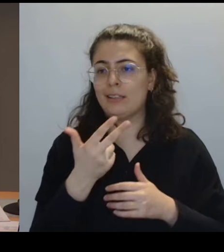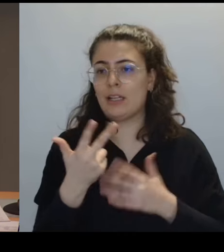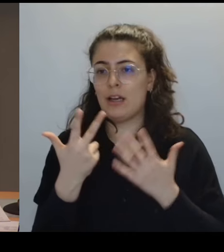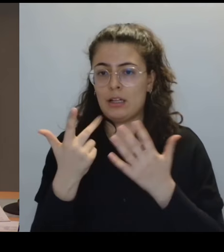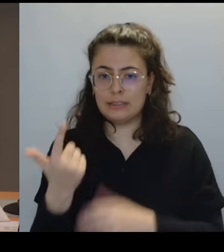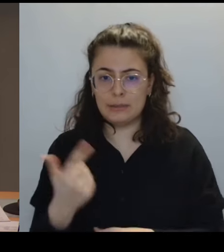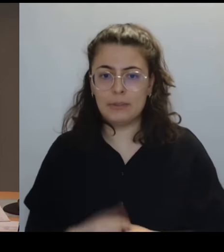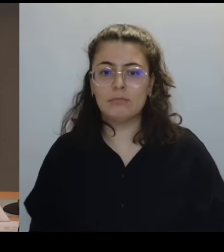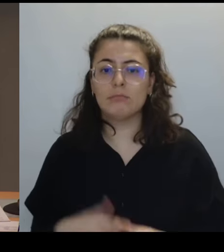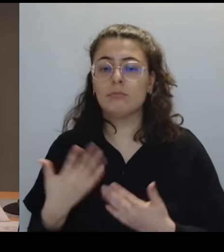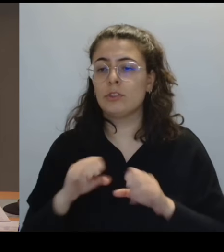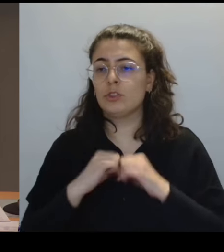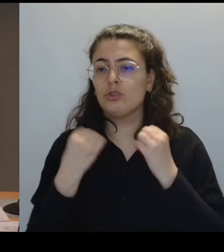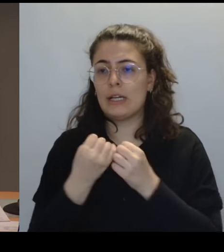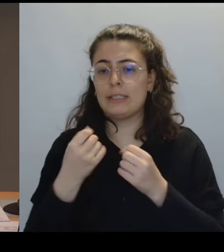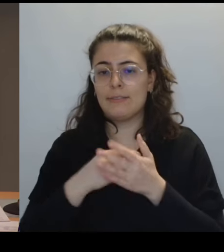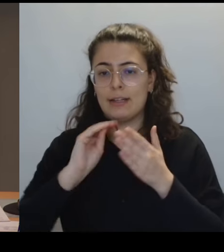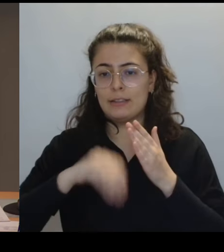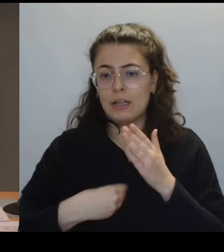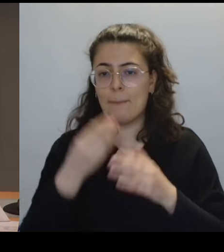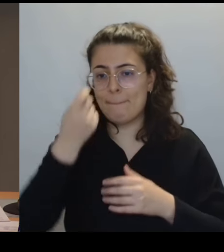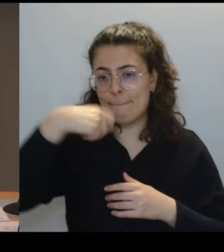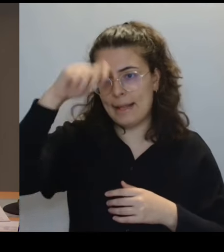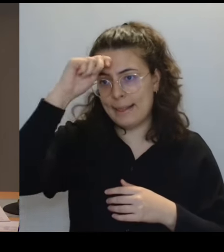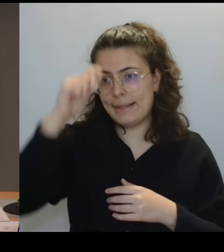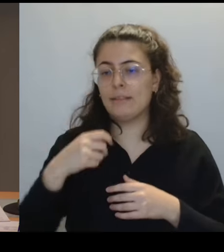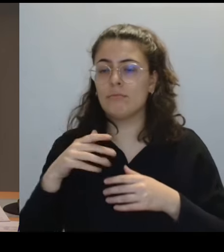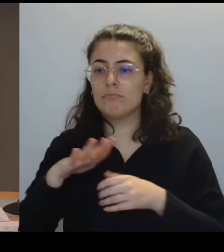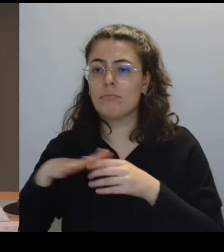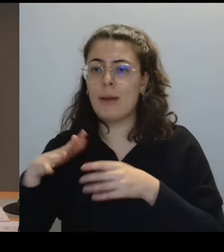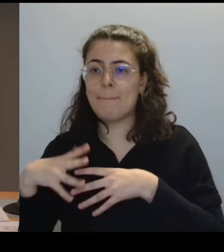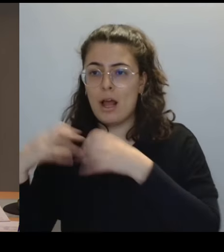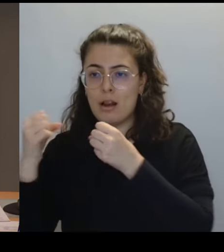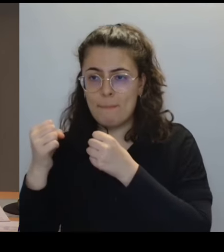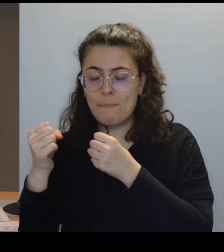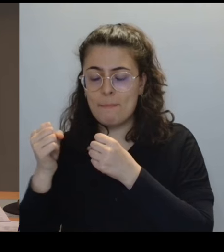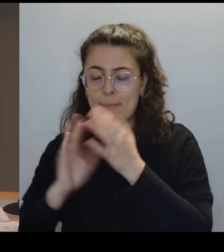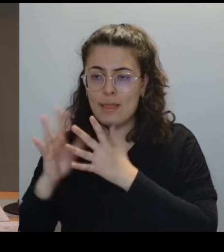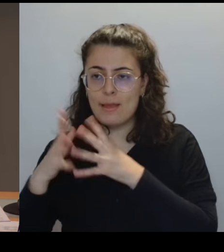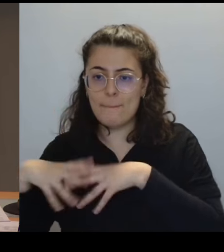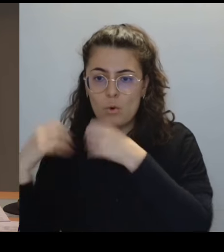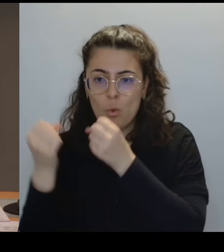Brandenburg über die Bergbehörde und Energie Aufsichtliche Zuständigkeiten.